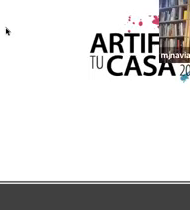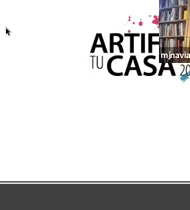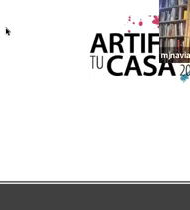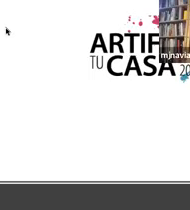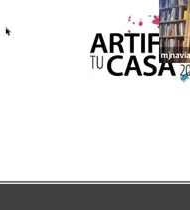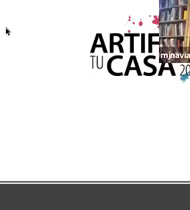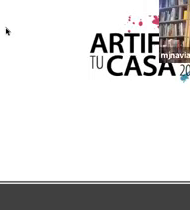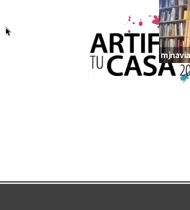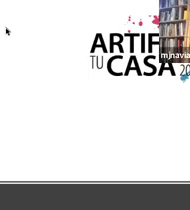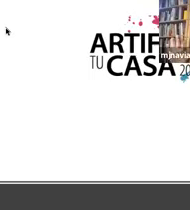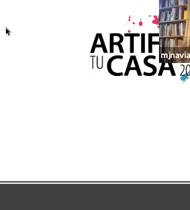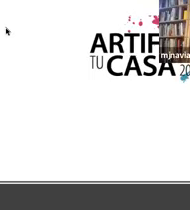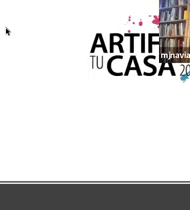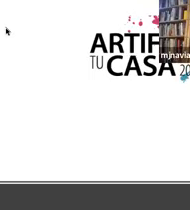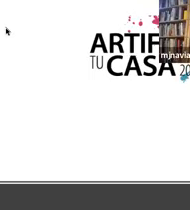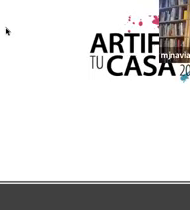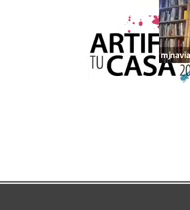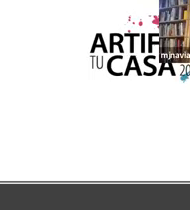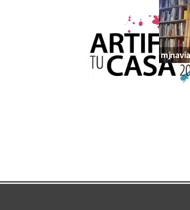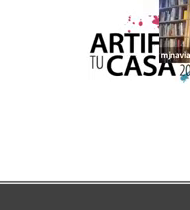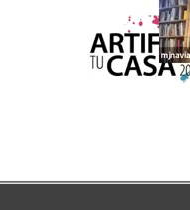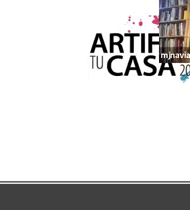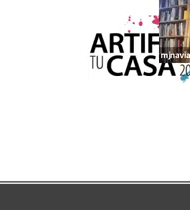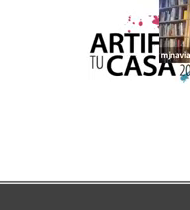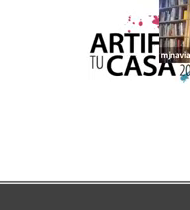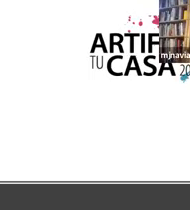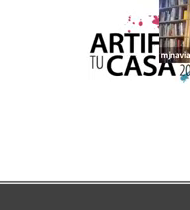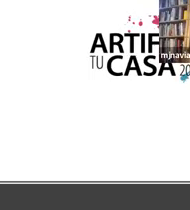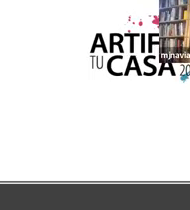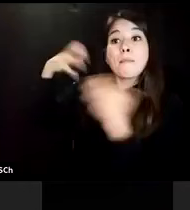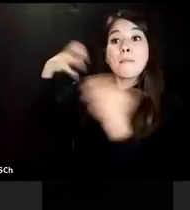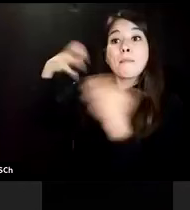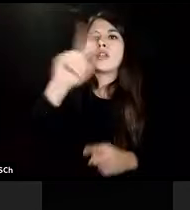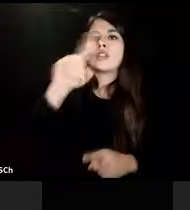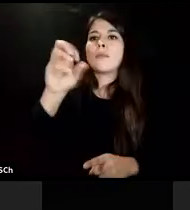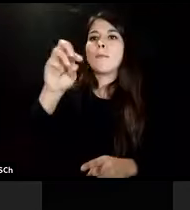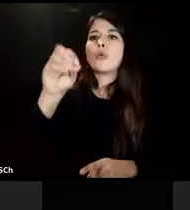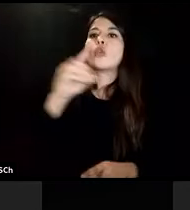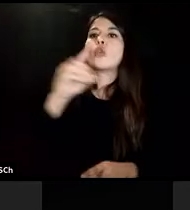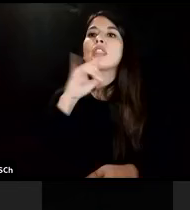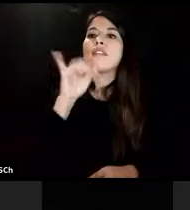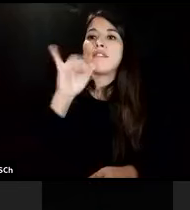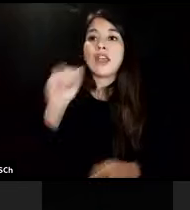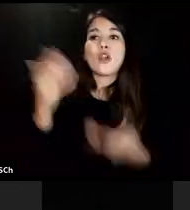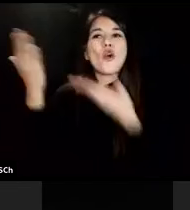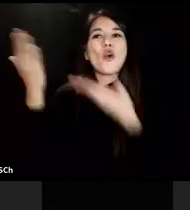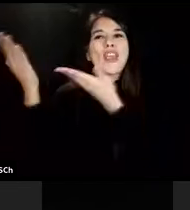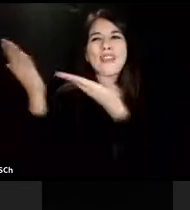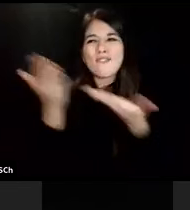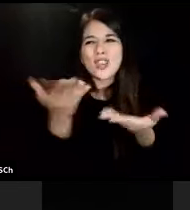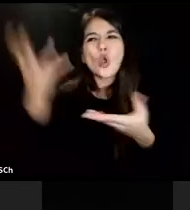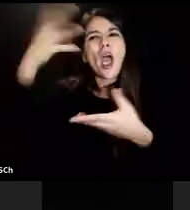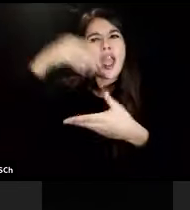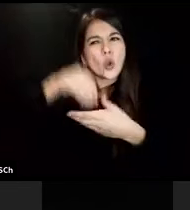como les digo en youtube, Spotify y otros lugares. Pero los invito a incluir audiolibros en su experiencia de las